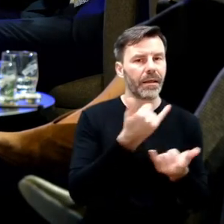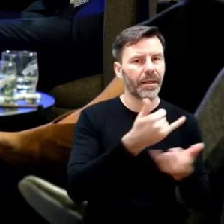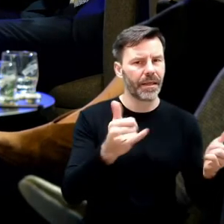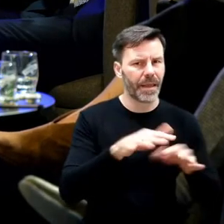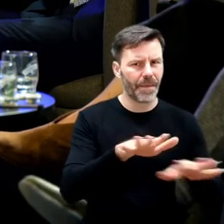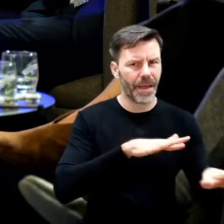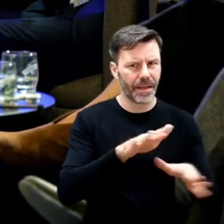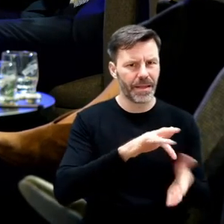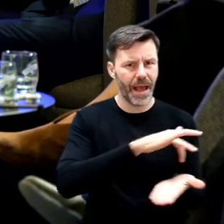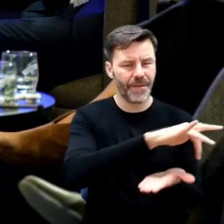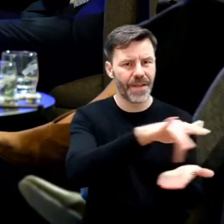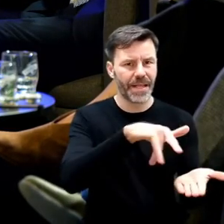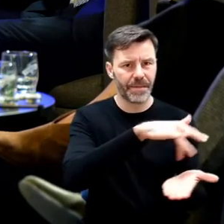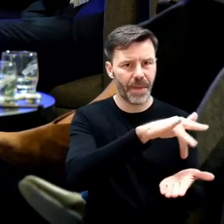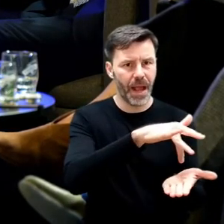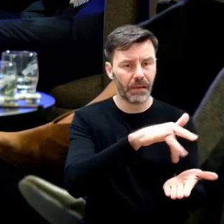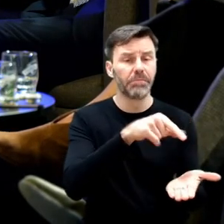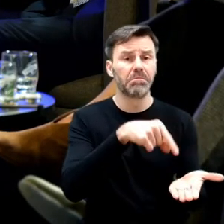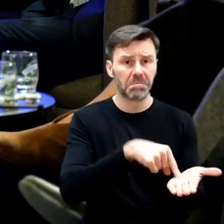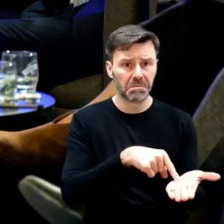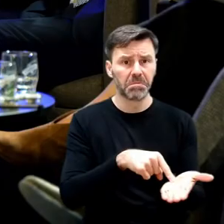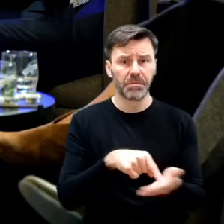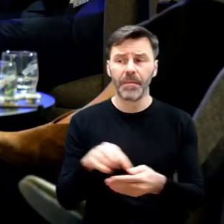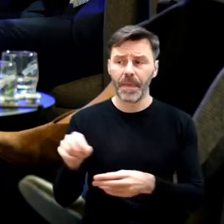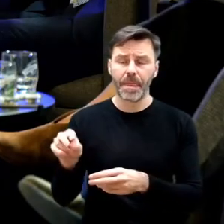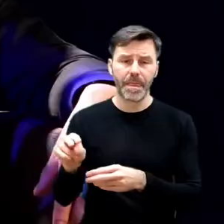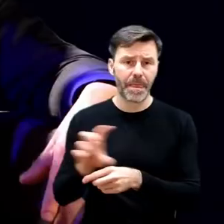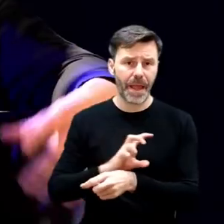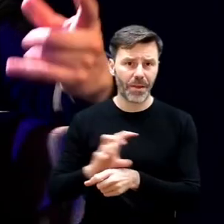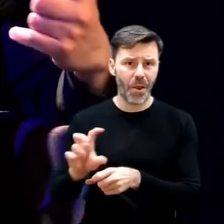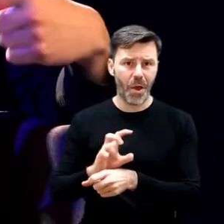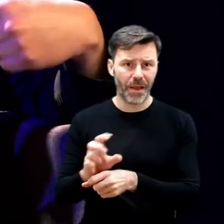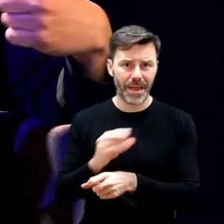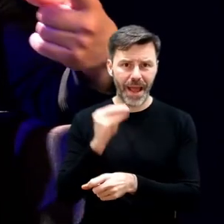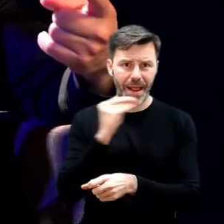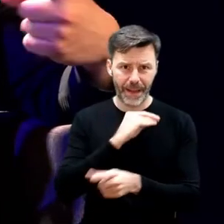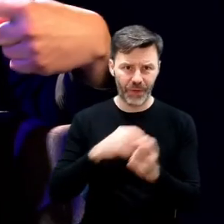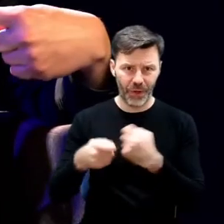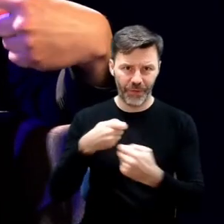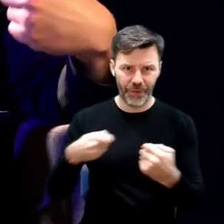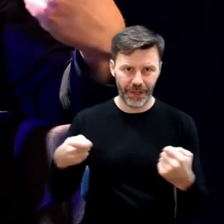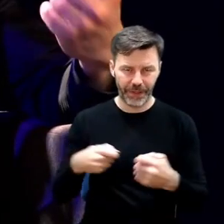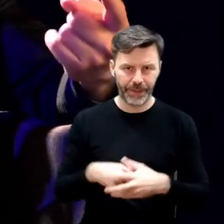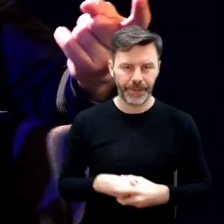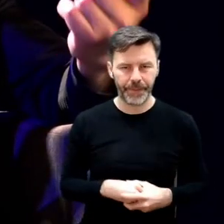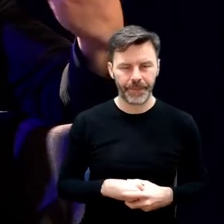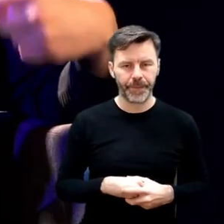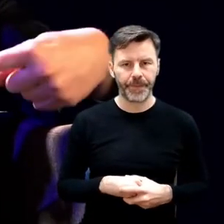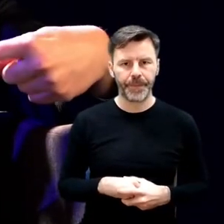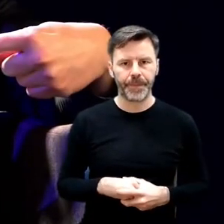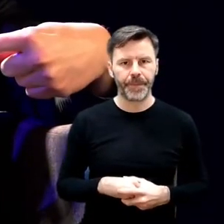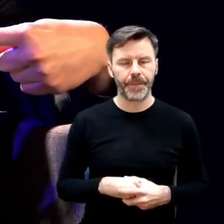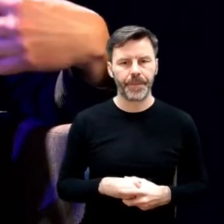gdzie ta technologia jest jedynym najlepszym rozwiązaniem. Rozumiem, a kwestia kształtowania elastycznego rzutu po zmontowaniu,